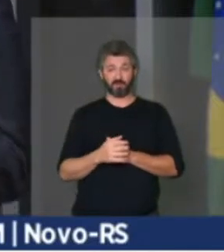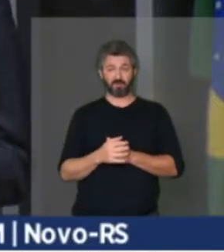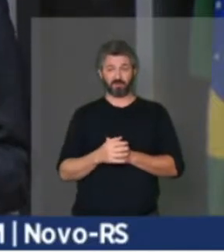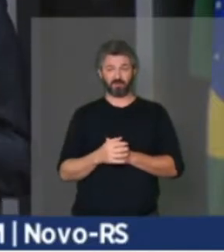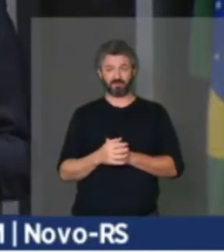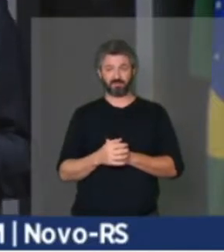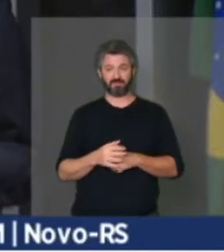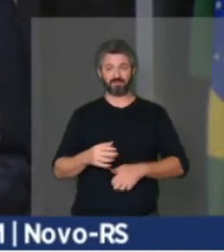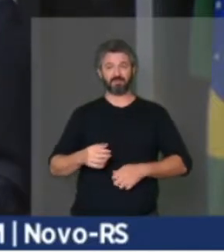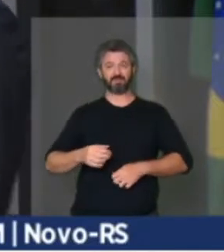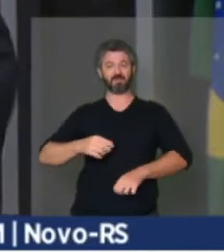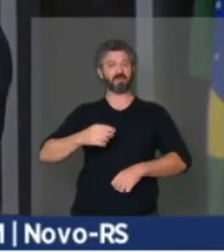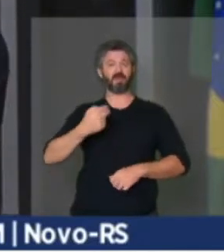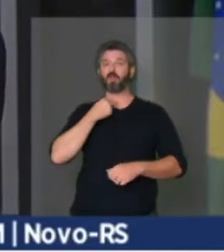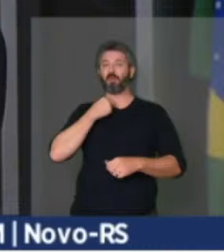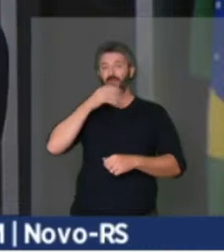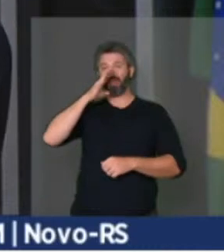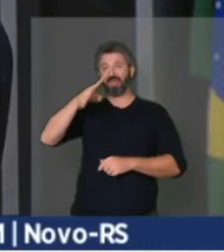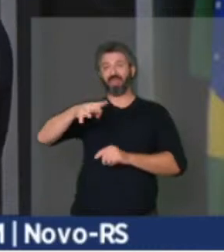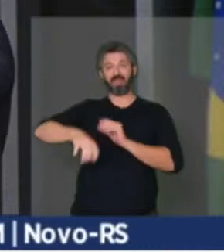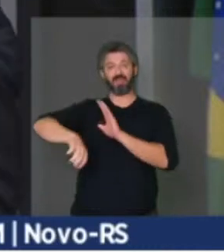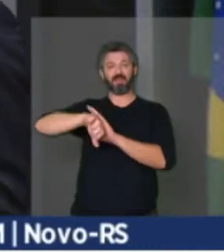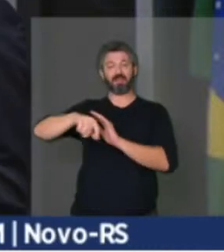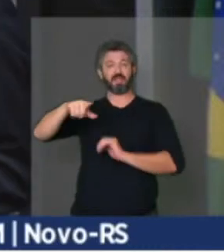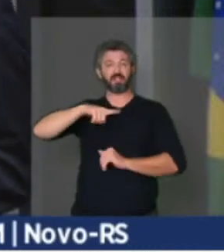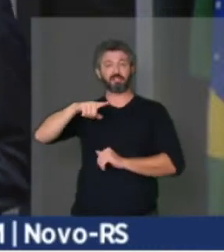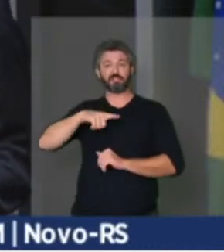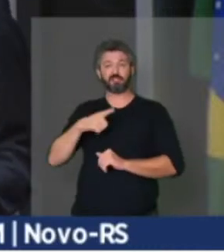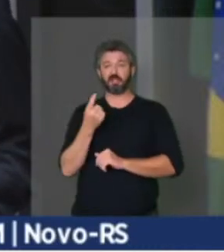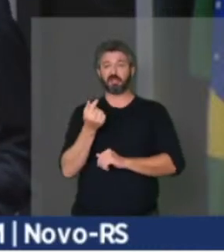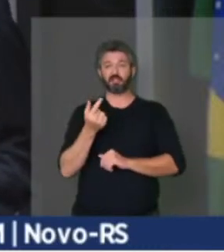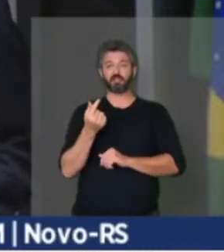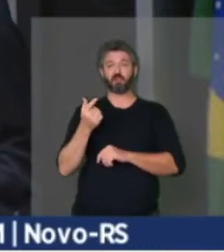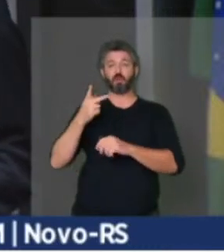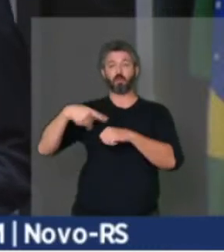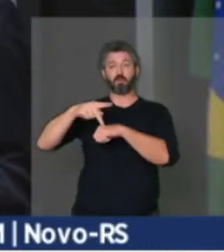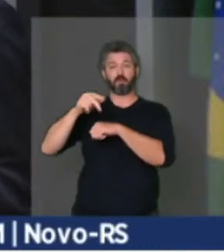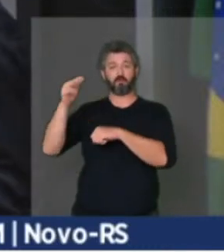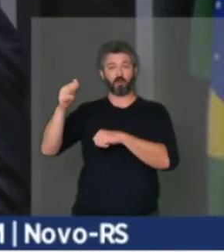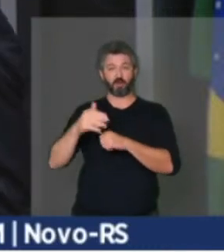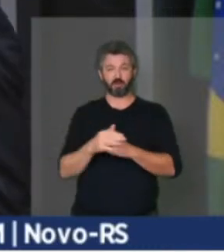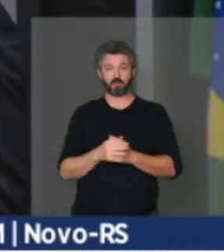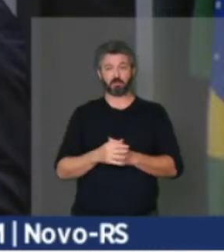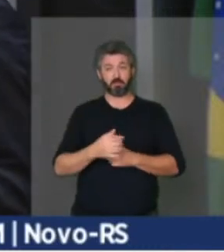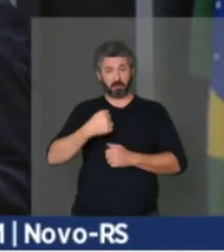JÁ RESOLVIDO NÃO SE PODE CRIMINALIZAR A EXISTÊNCIA DE CONTAS NO EXTERIOR. EU MESMO COMO EX-ESTUDANTE DE